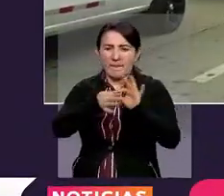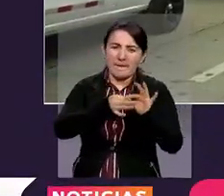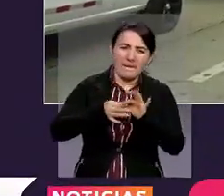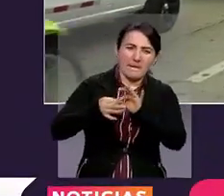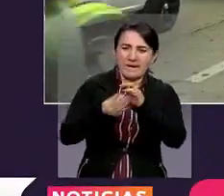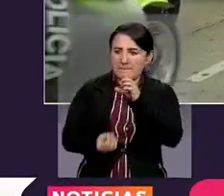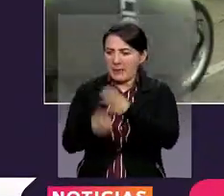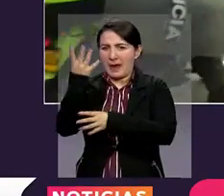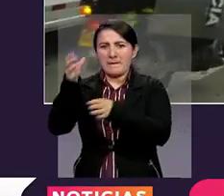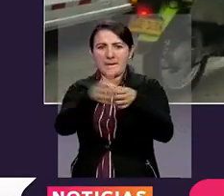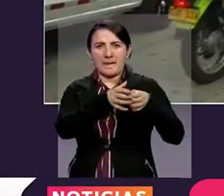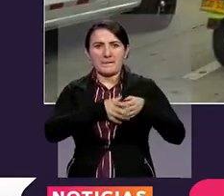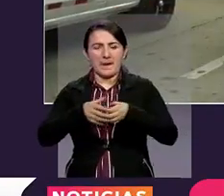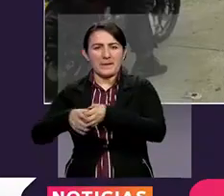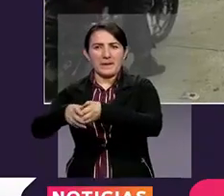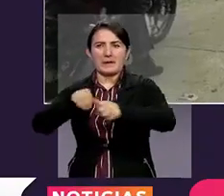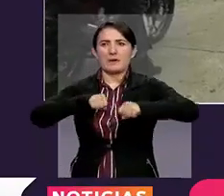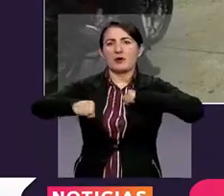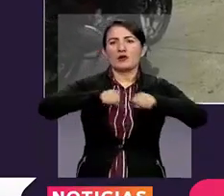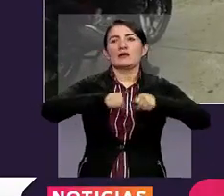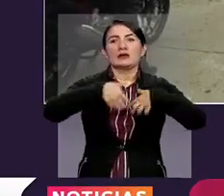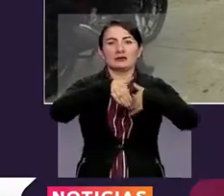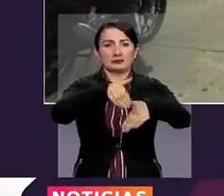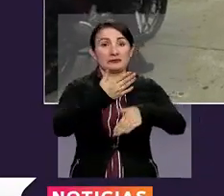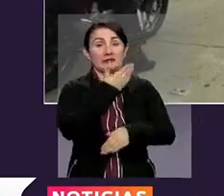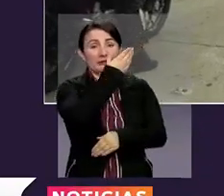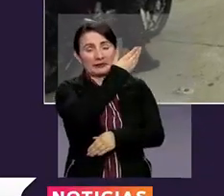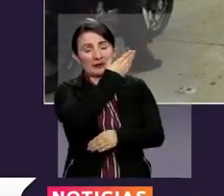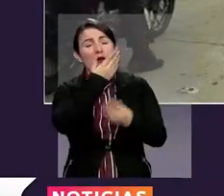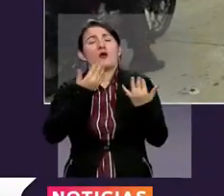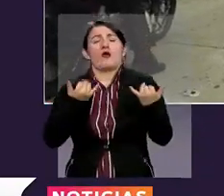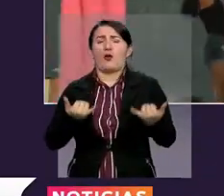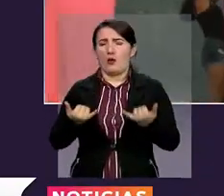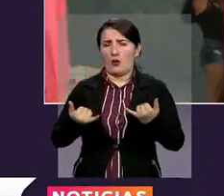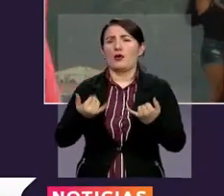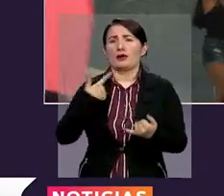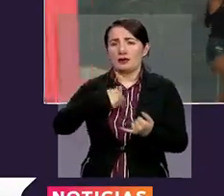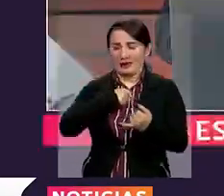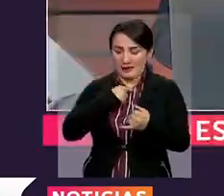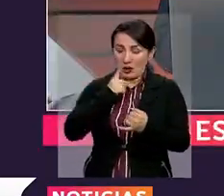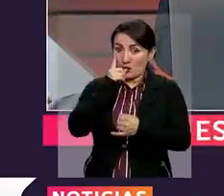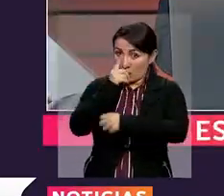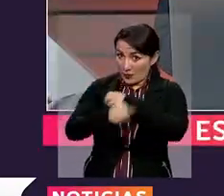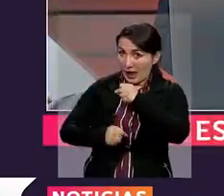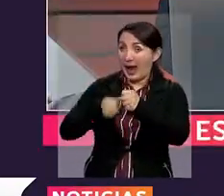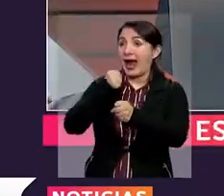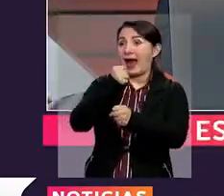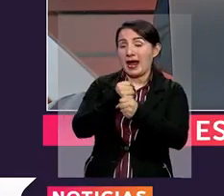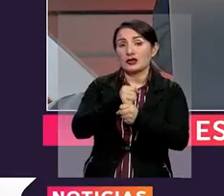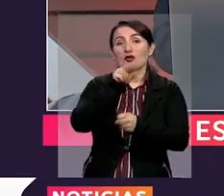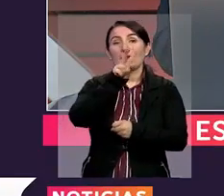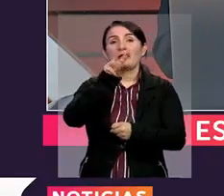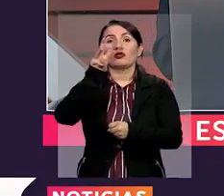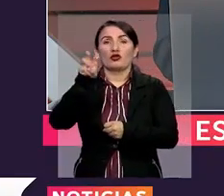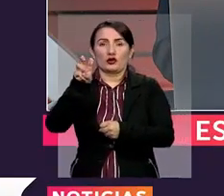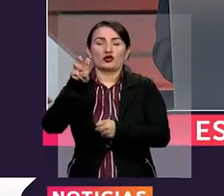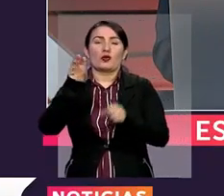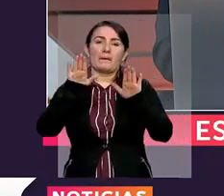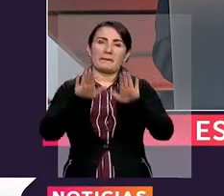PERFORMANCE, DESDE LAS ASAMBLEAS POPULARES, DESDE LAS ESTRATEGIAS